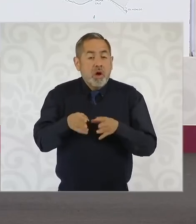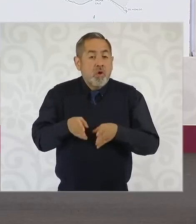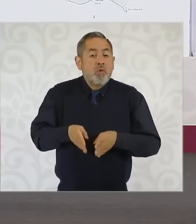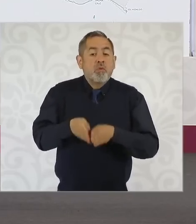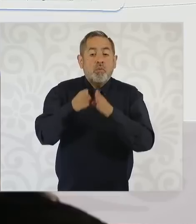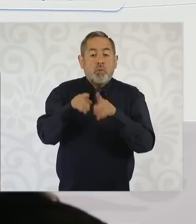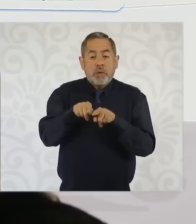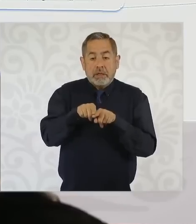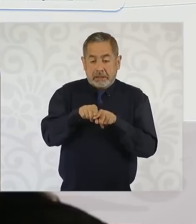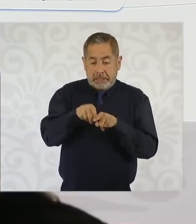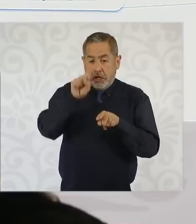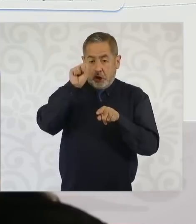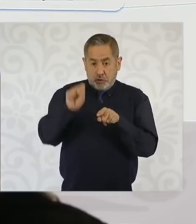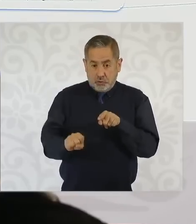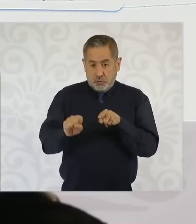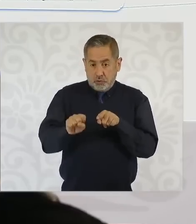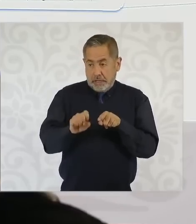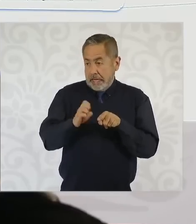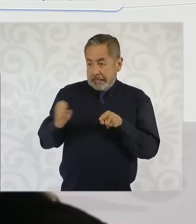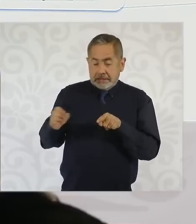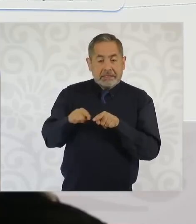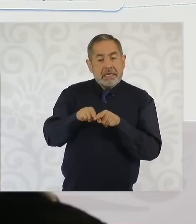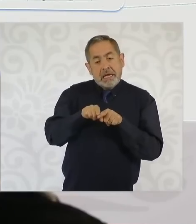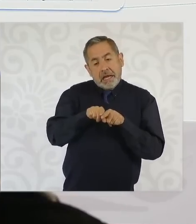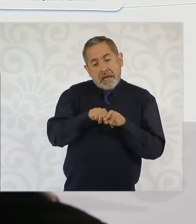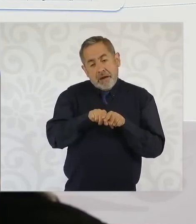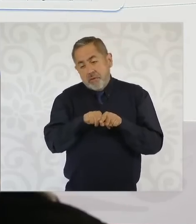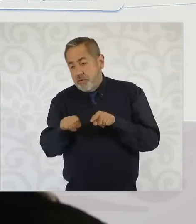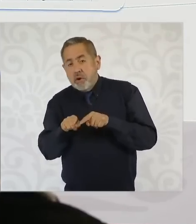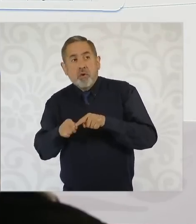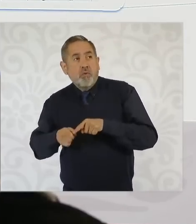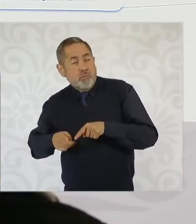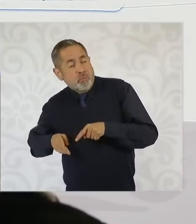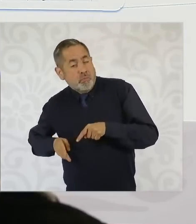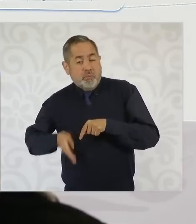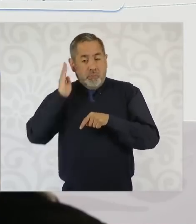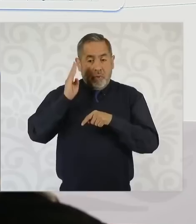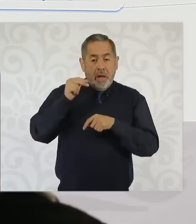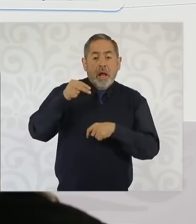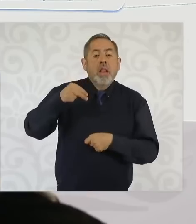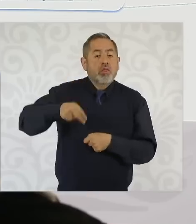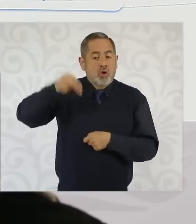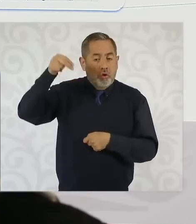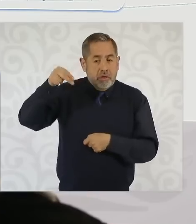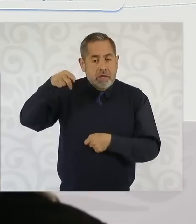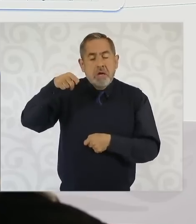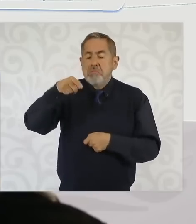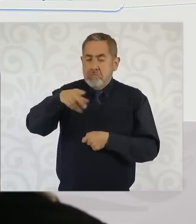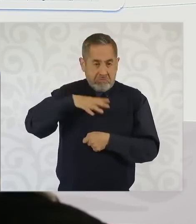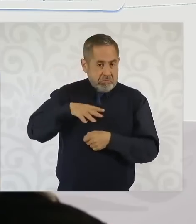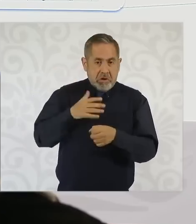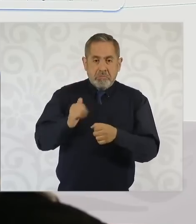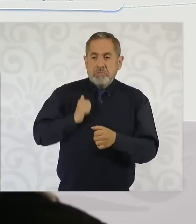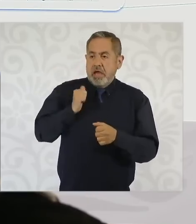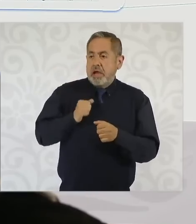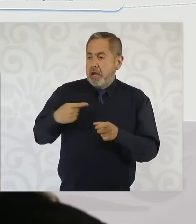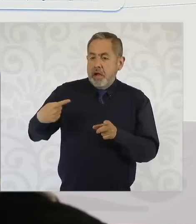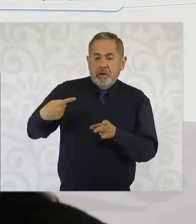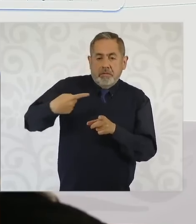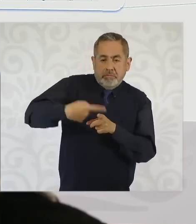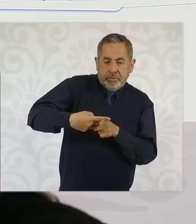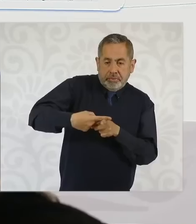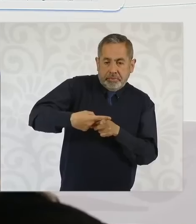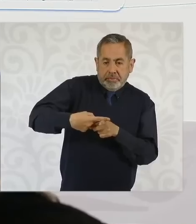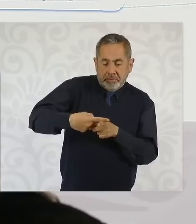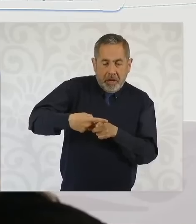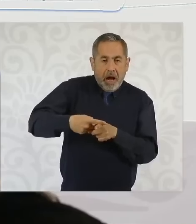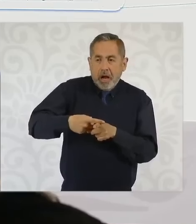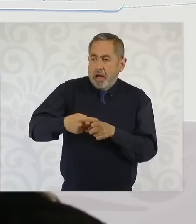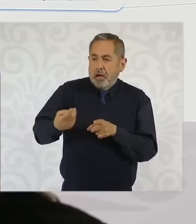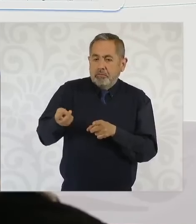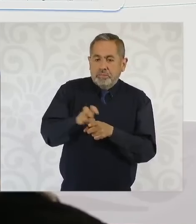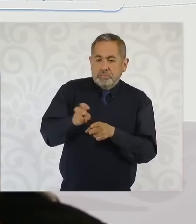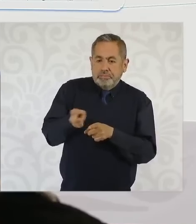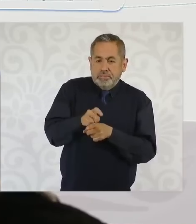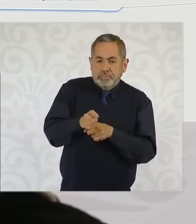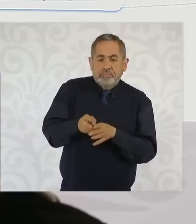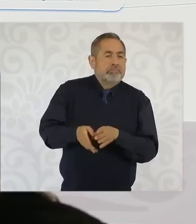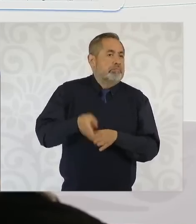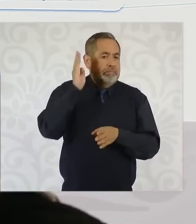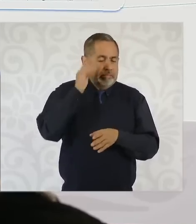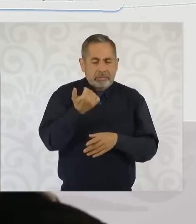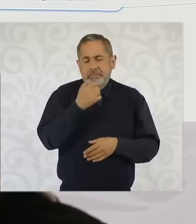desde el sureste hasta el norte y y estamos eh buscando tener eh en la mayor parte de este tramo